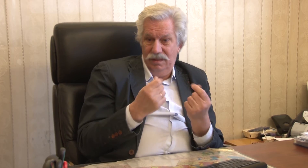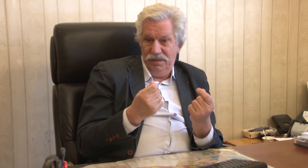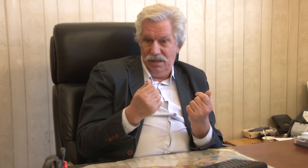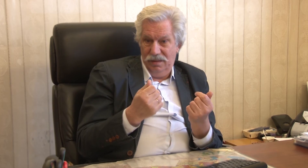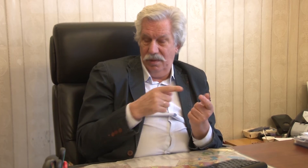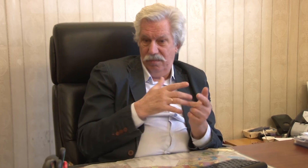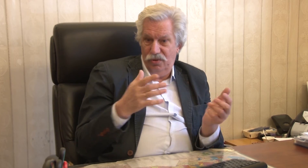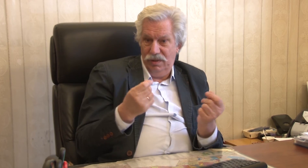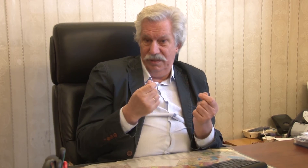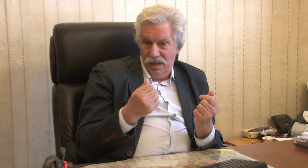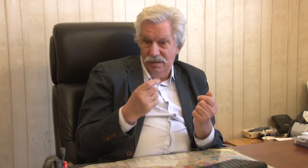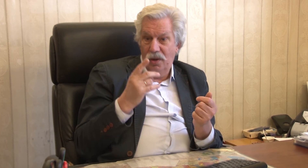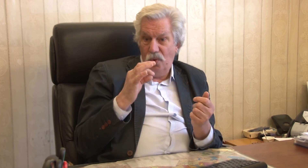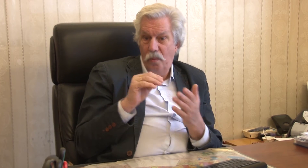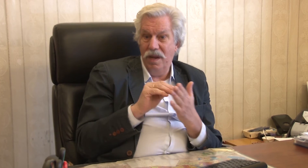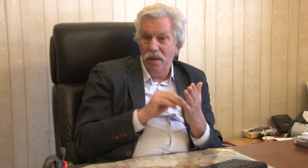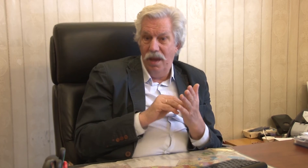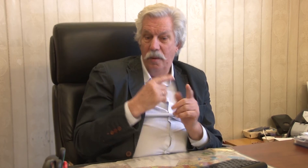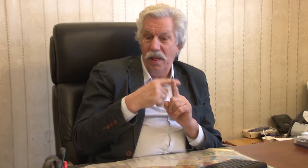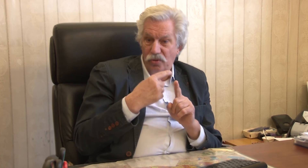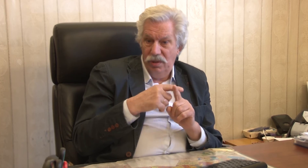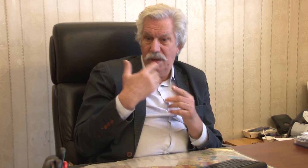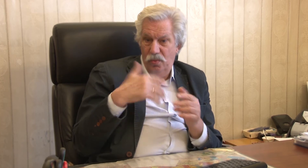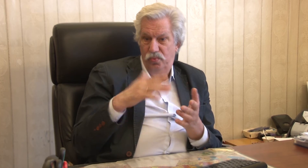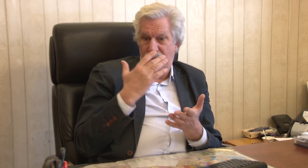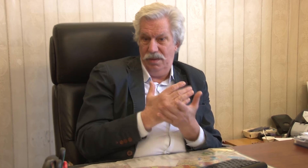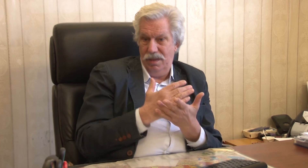Да, для этого нужны большие деньги, но у нас имеются положительные примеры.